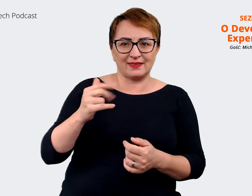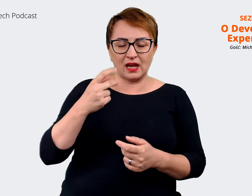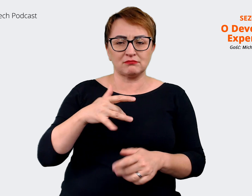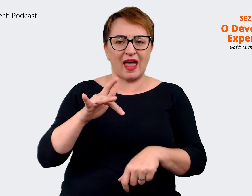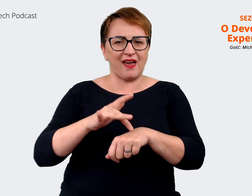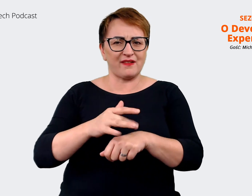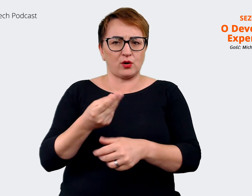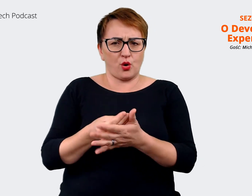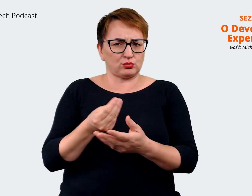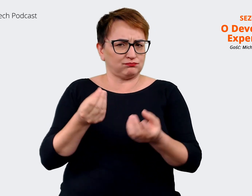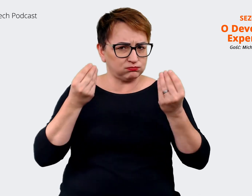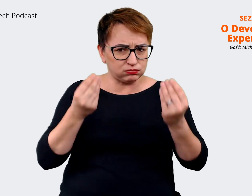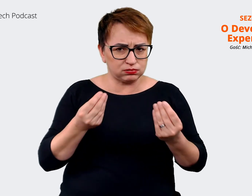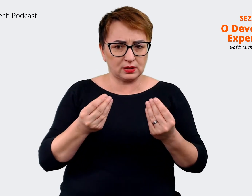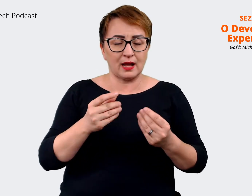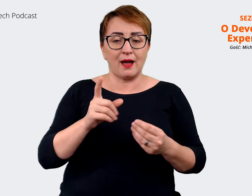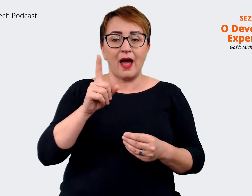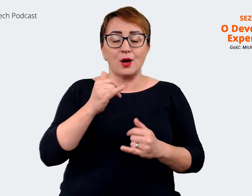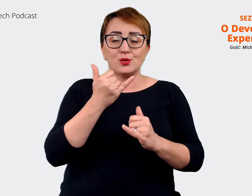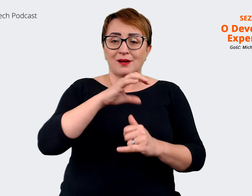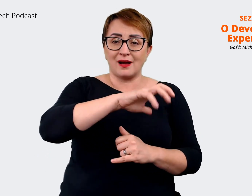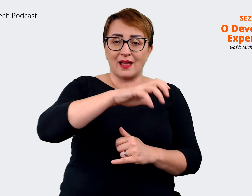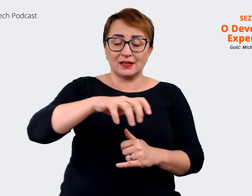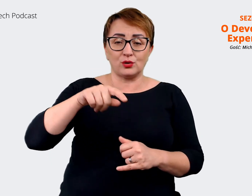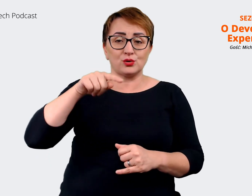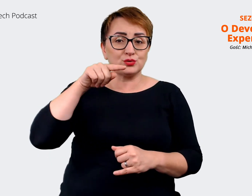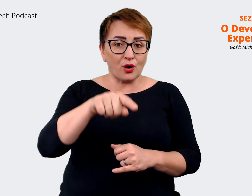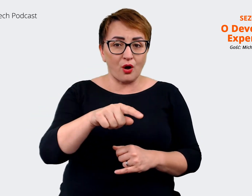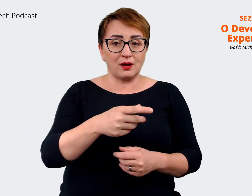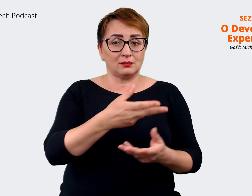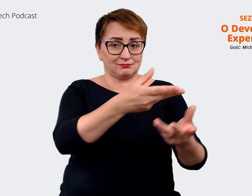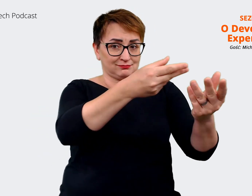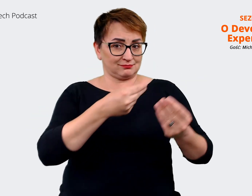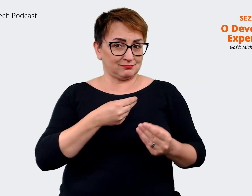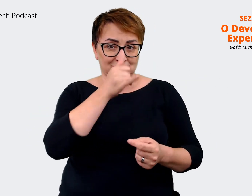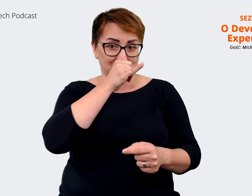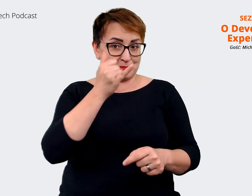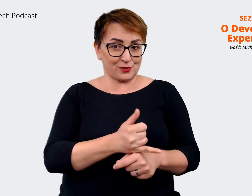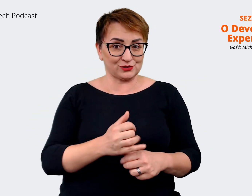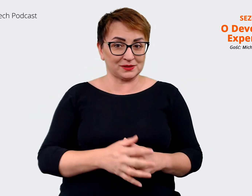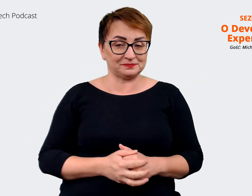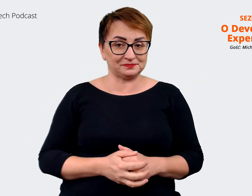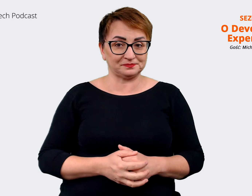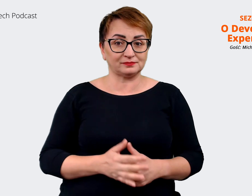efektywne kosztowo. I w pewnych kategoriach Cloud na przykład nam tego zaoferować nie może. Więc